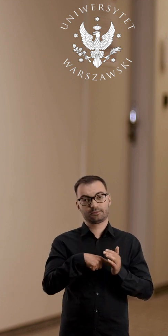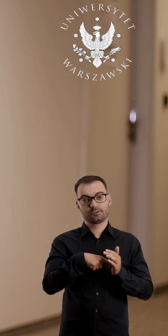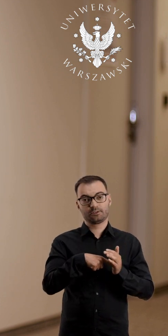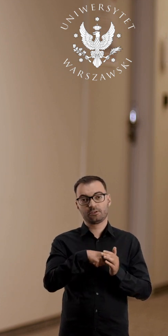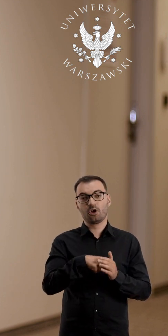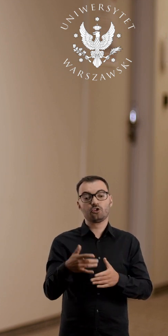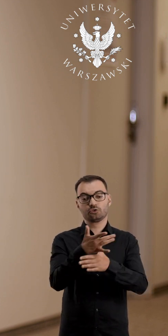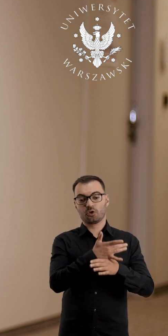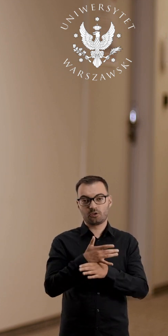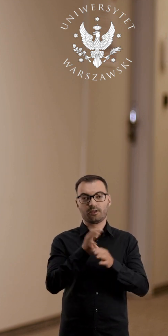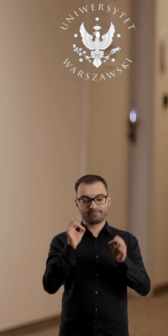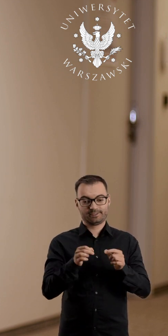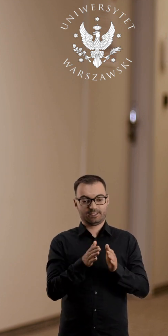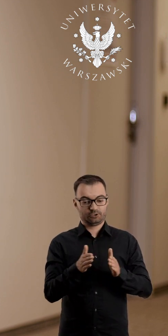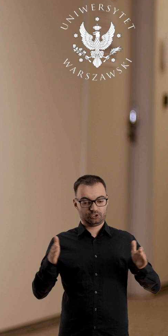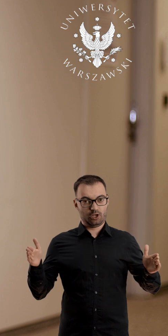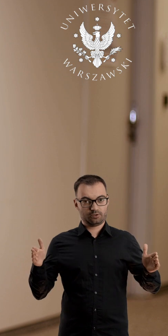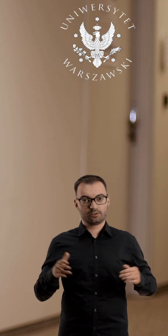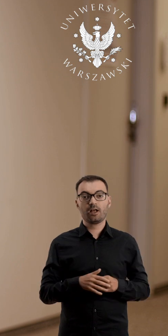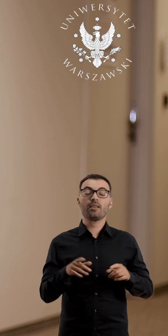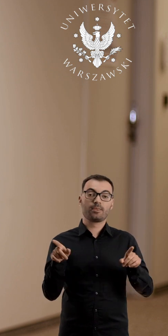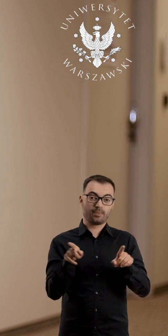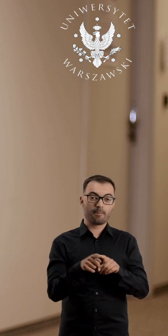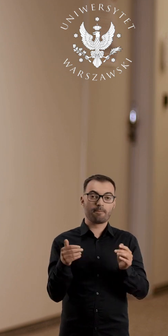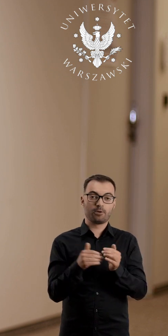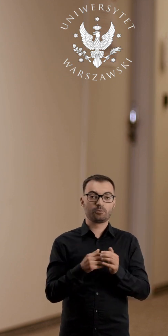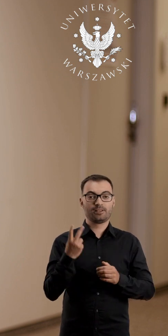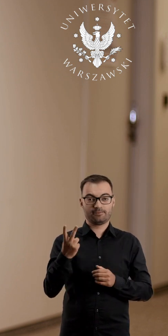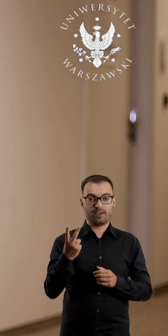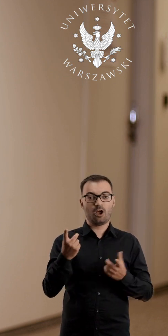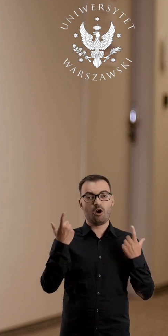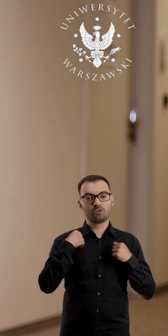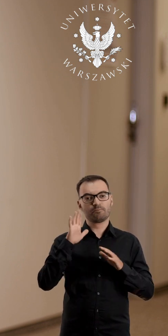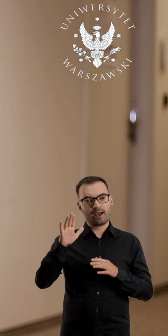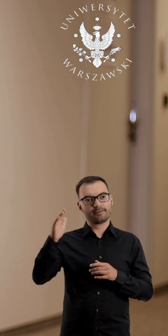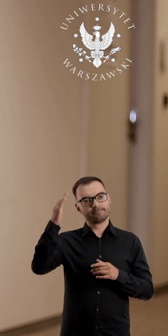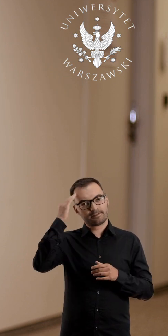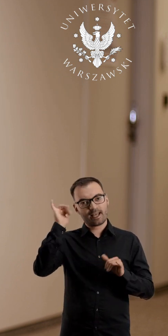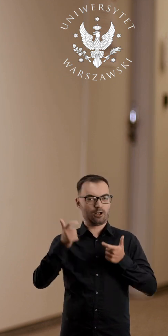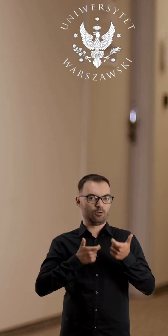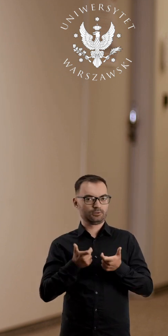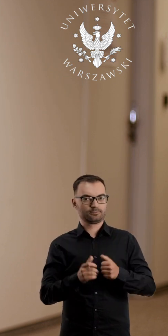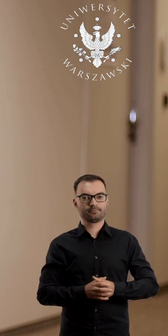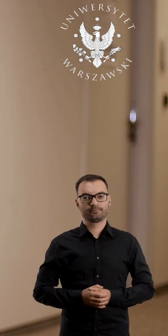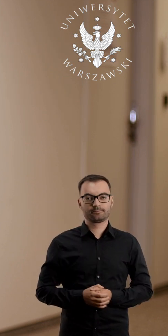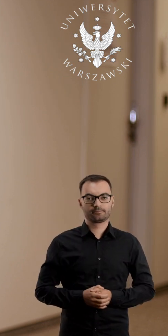pod warunkiem, że klatka będzie miała odpowiednią szerokość i będą pomagały dwie przeszkolone osoby.